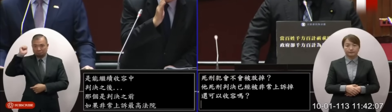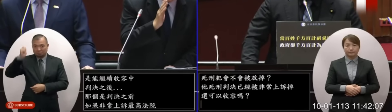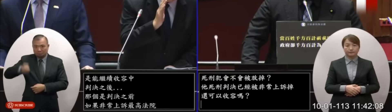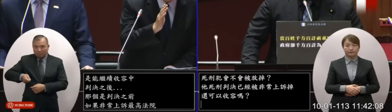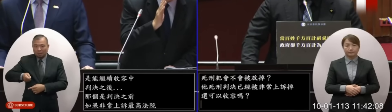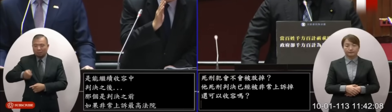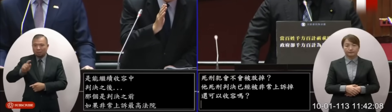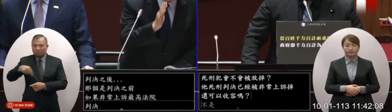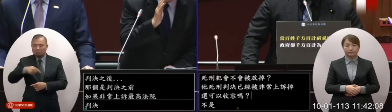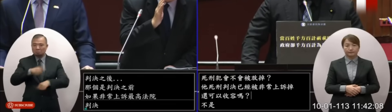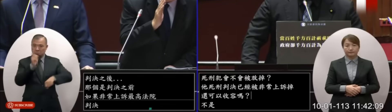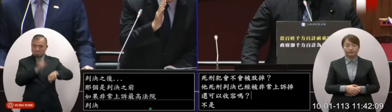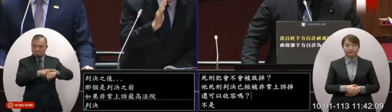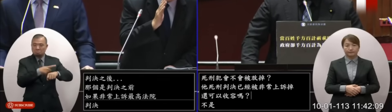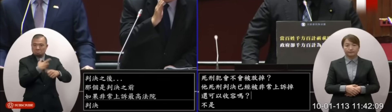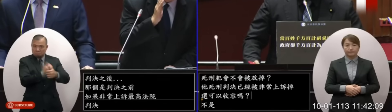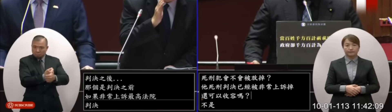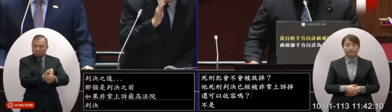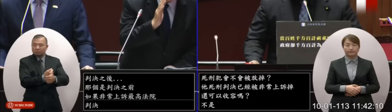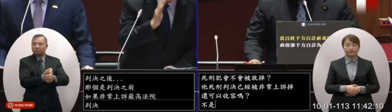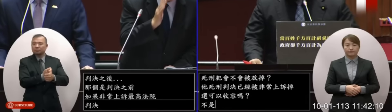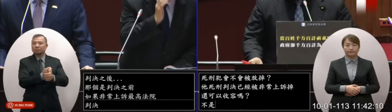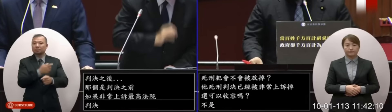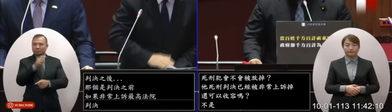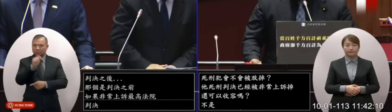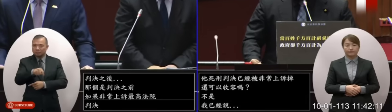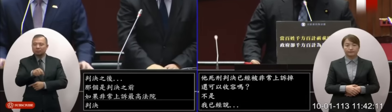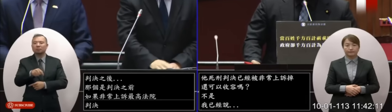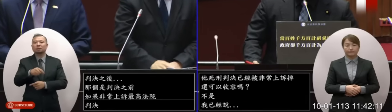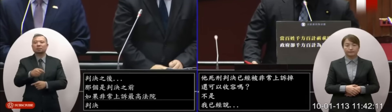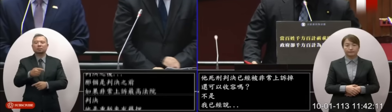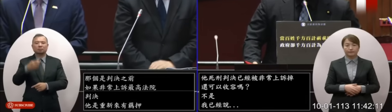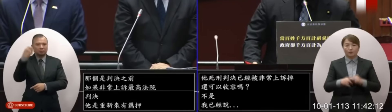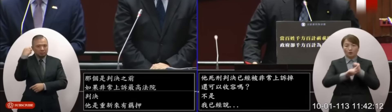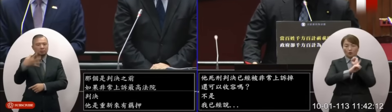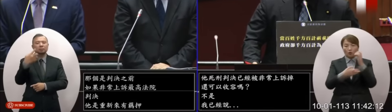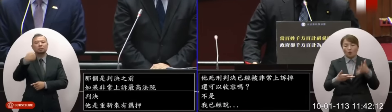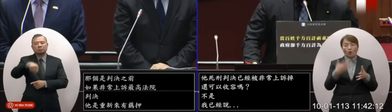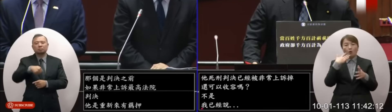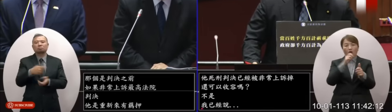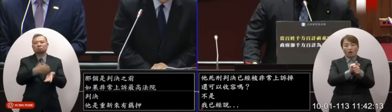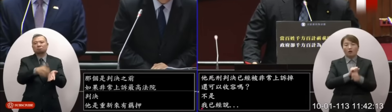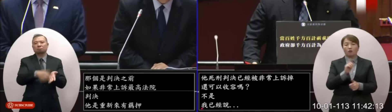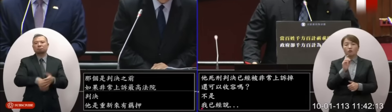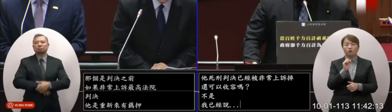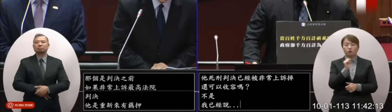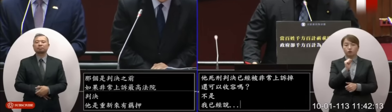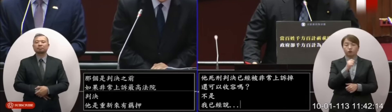我們會鑑請那羈押有羈押的 這是重新計算 那法院不押呢 法院可以不押啊